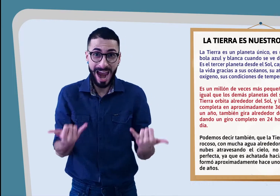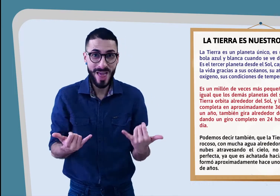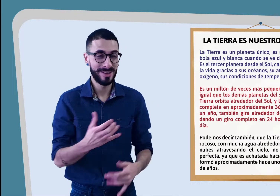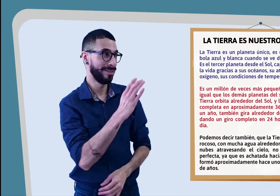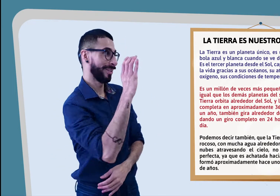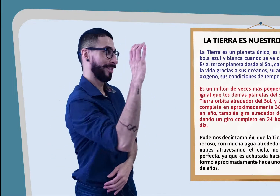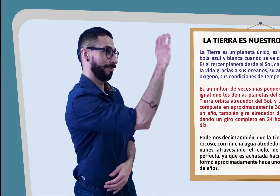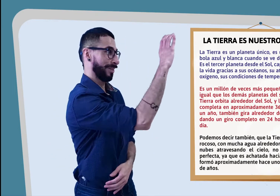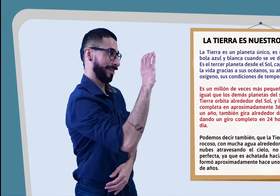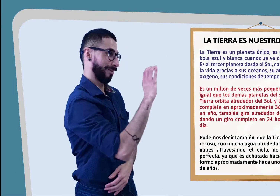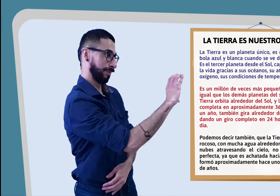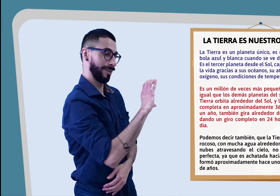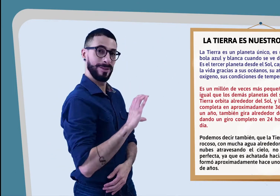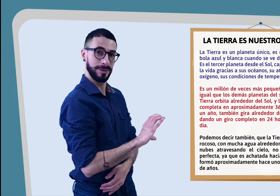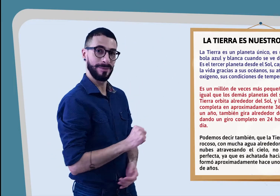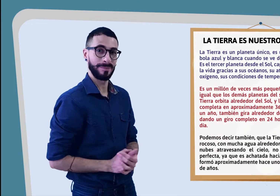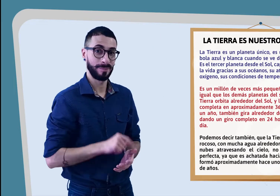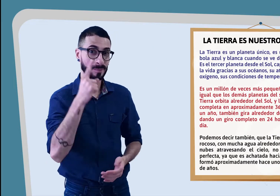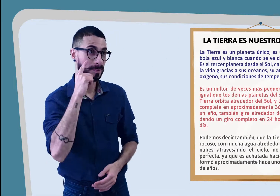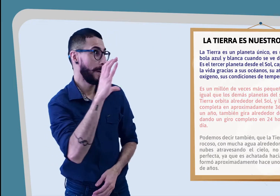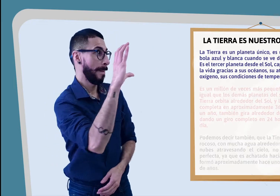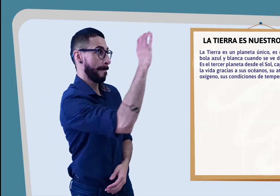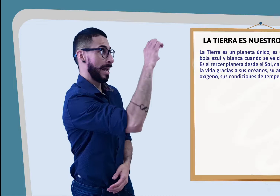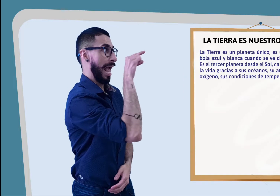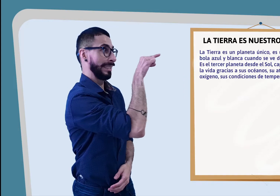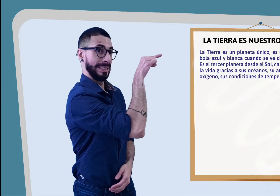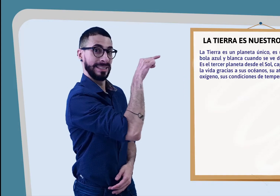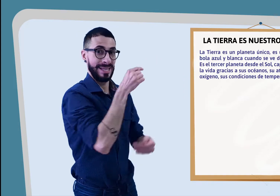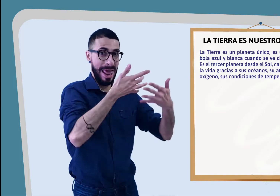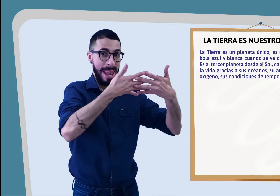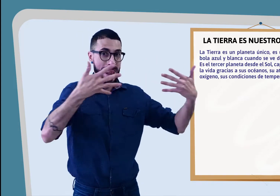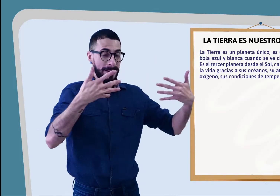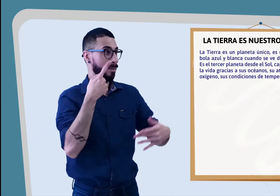Tenemos tres párrafos, así que iniciamos con el primer párrafo.